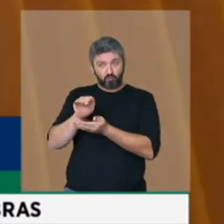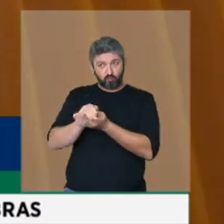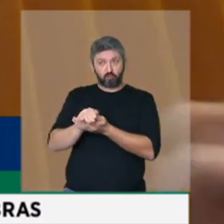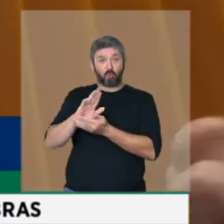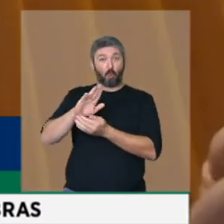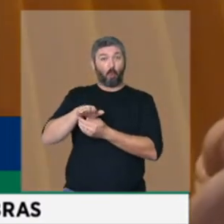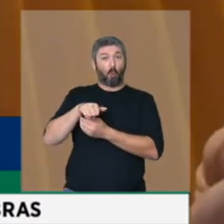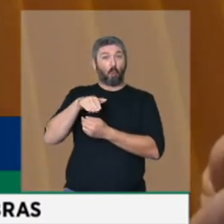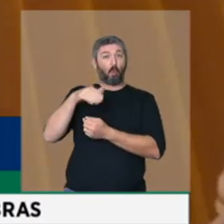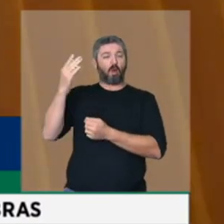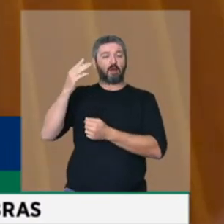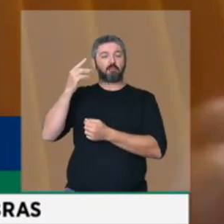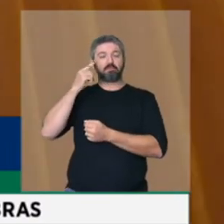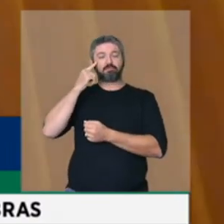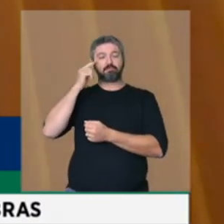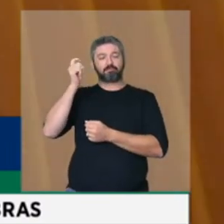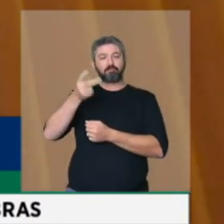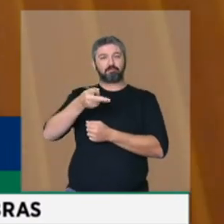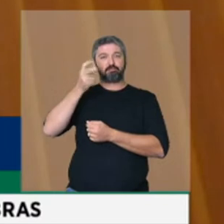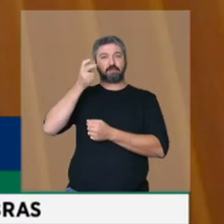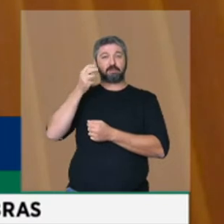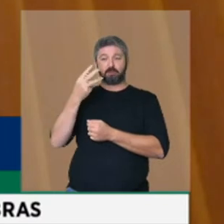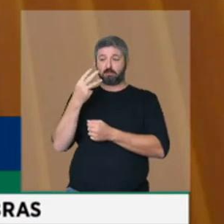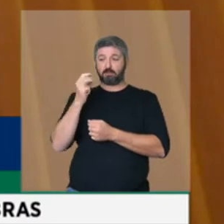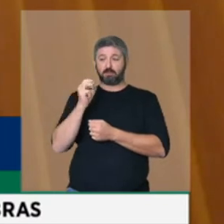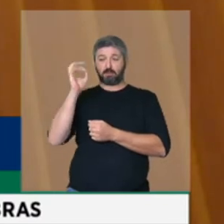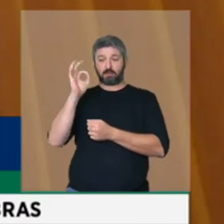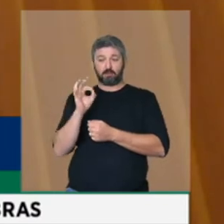ESTÁ TORRANDO DO PATRIMÔNIO PÚBLICO ESTRATÉGICO DO PAÍ